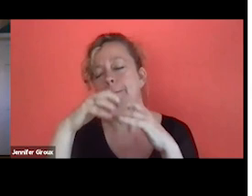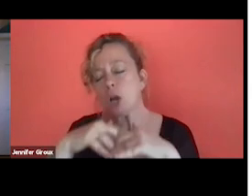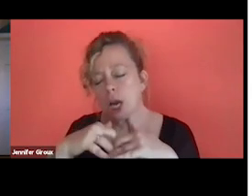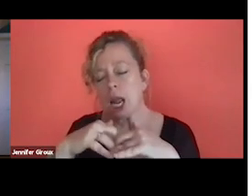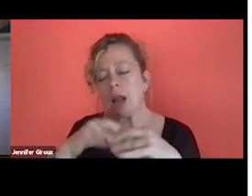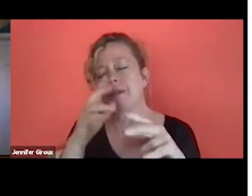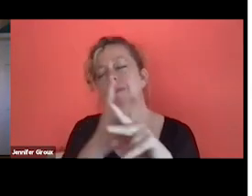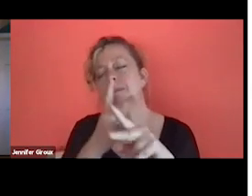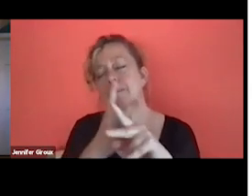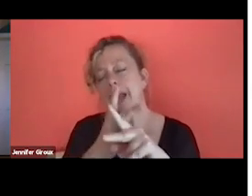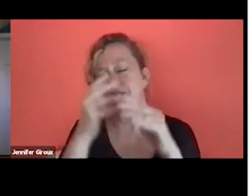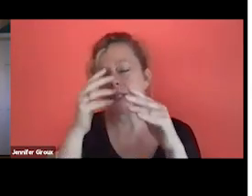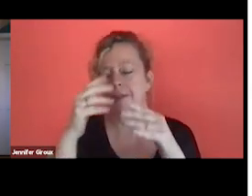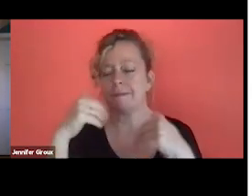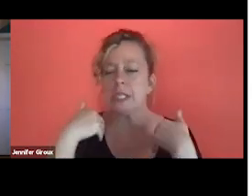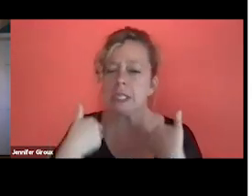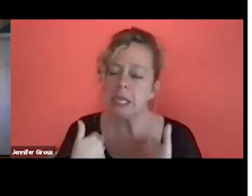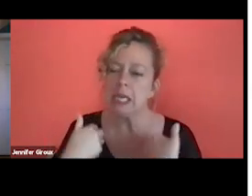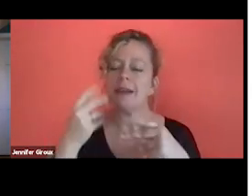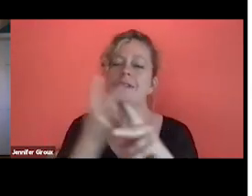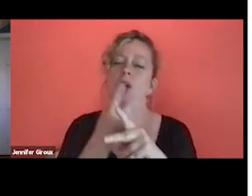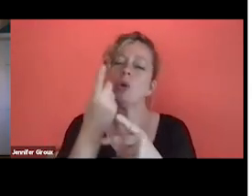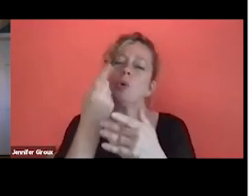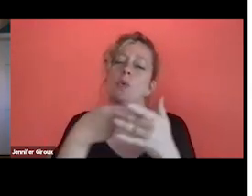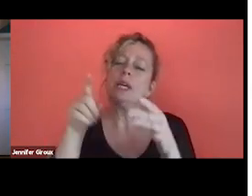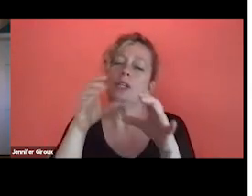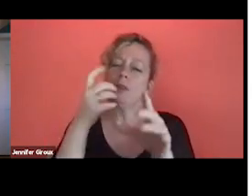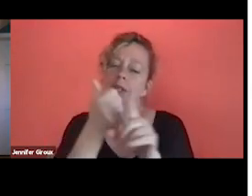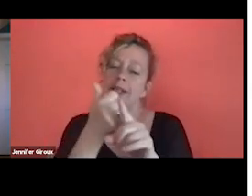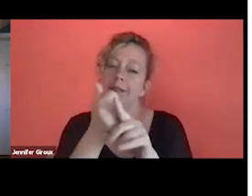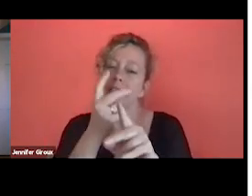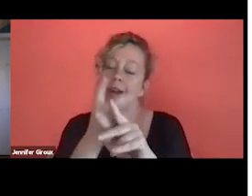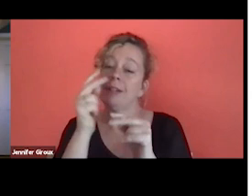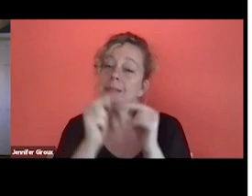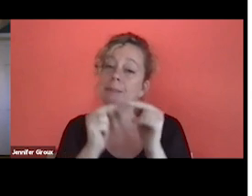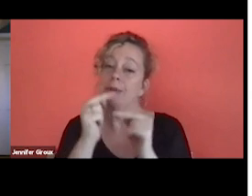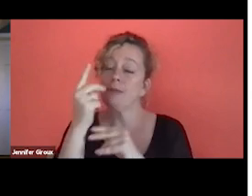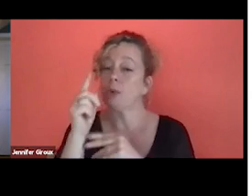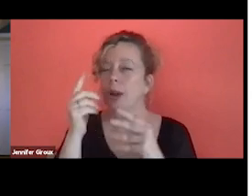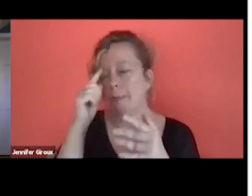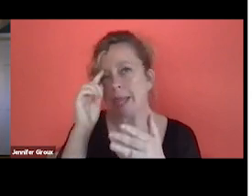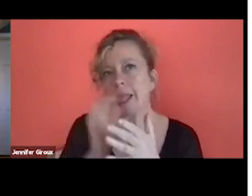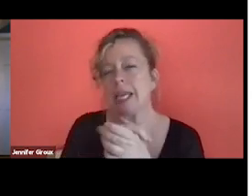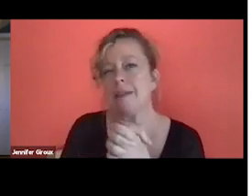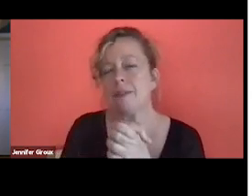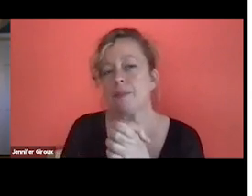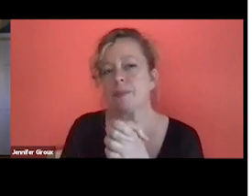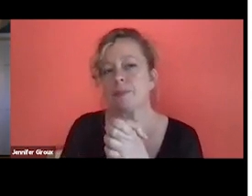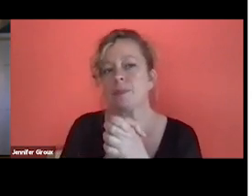y luego averiguar qué hacer para ese autocuidado. Y creo que está diseñado para, creo que originalmente para profesionales